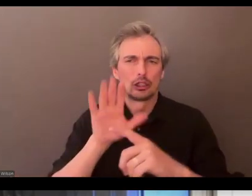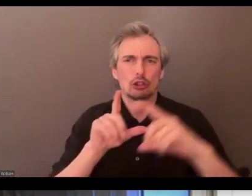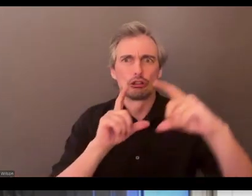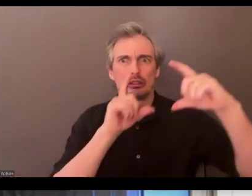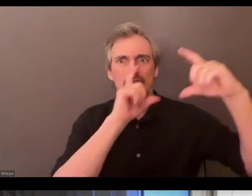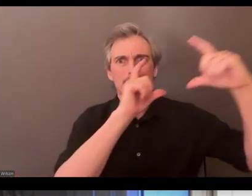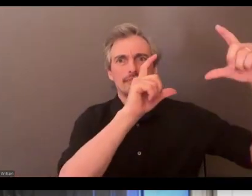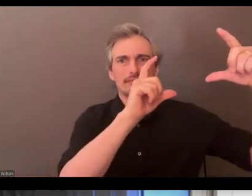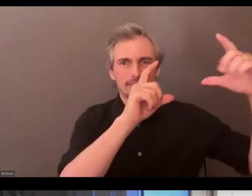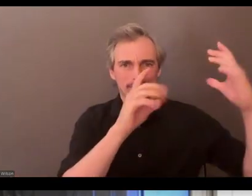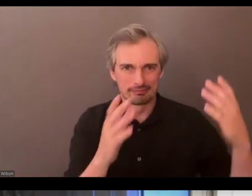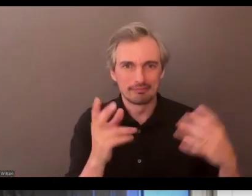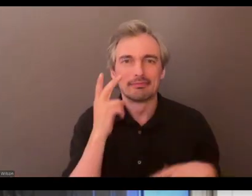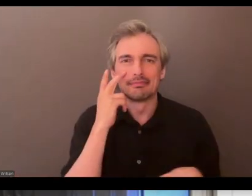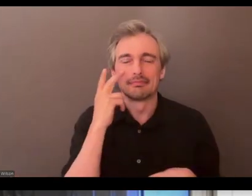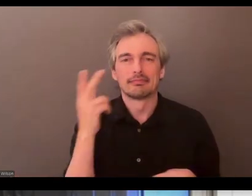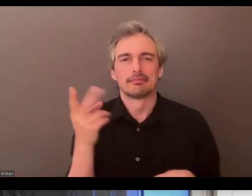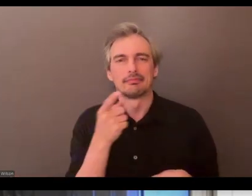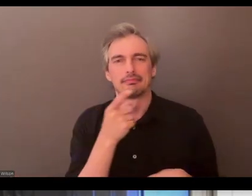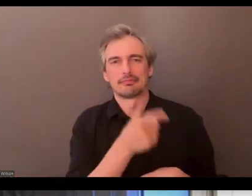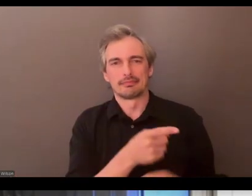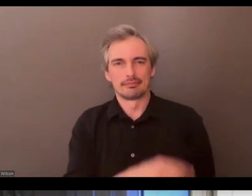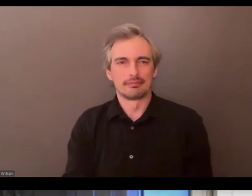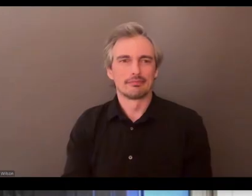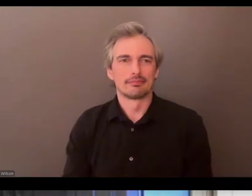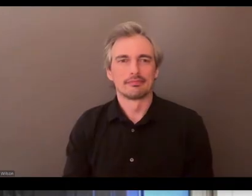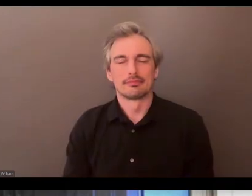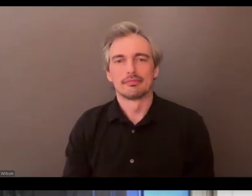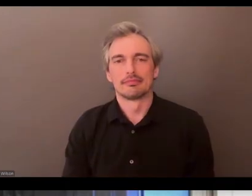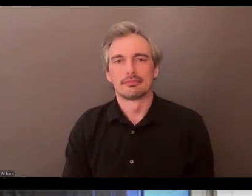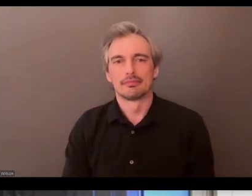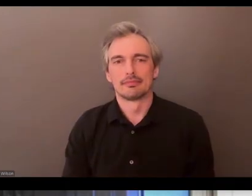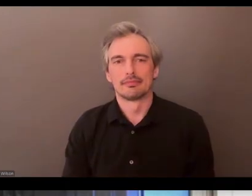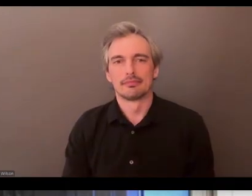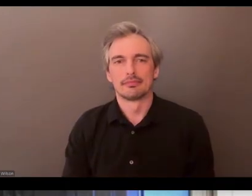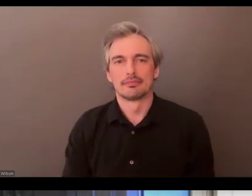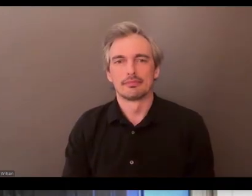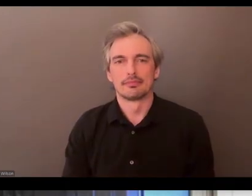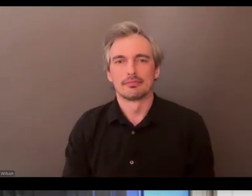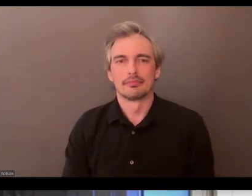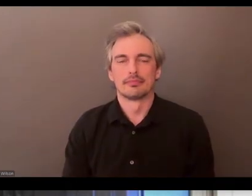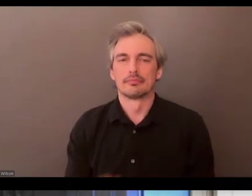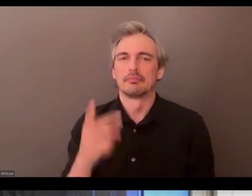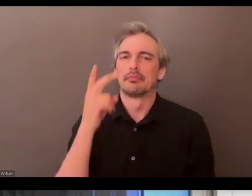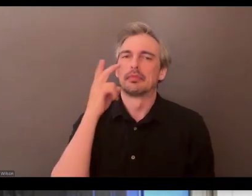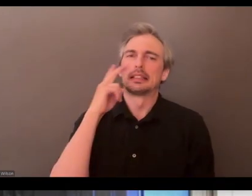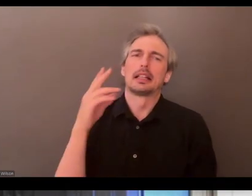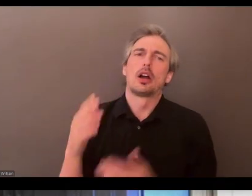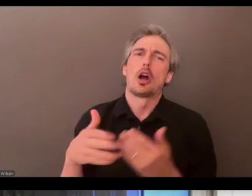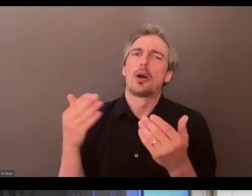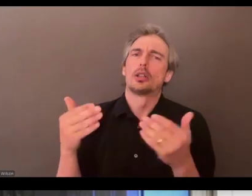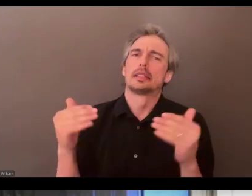しかし、ご覧の通り、市場シェアの一部が他の部分よりも少し多くの割合を占めています。